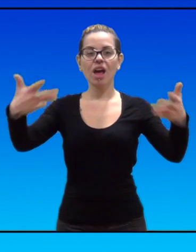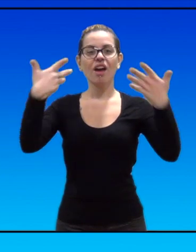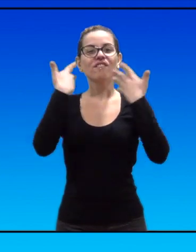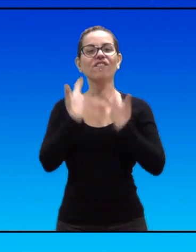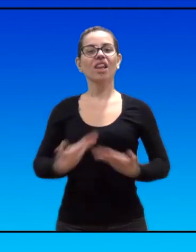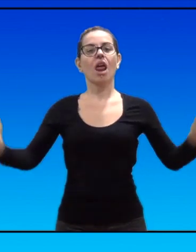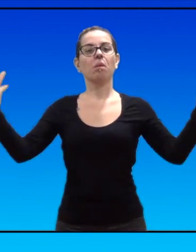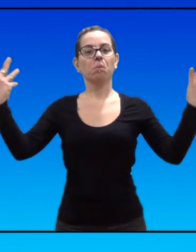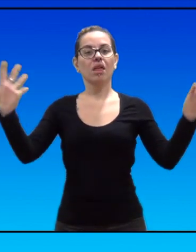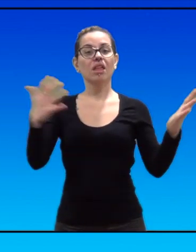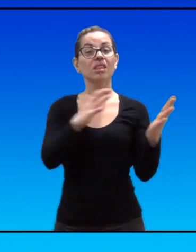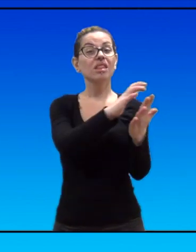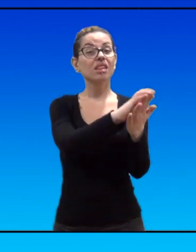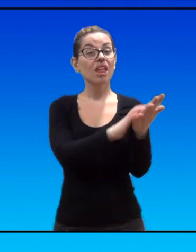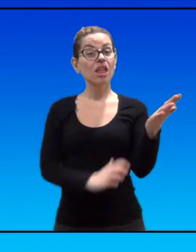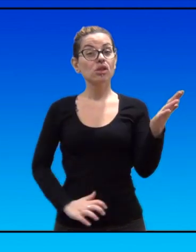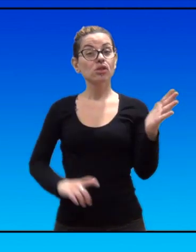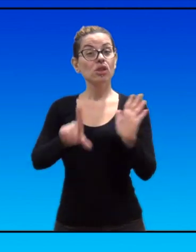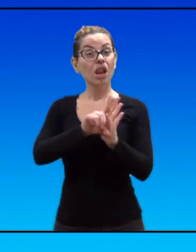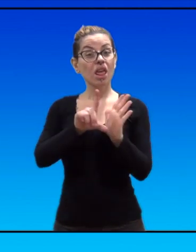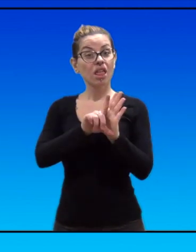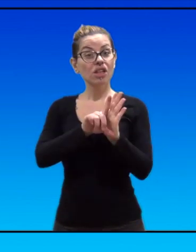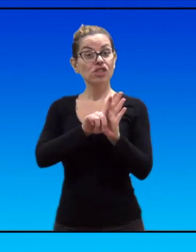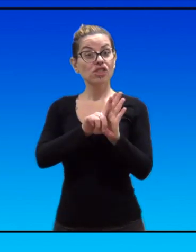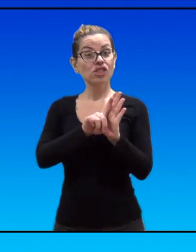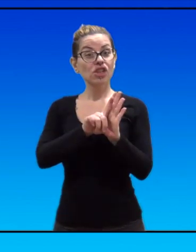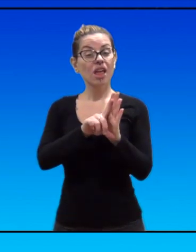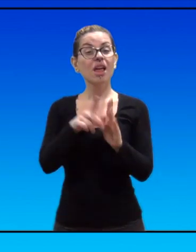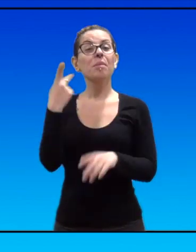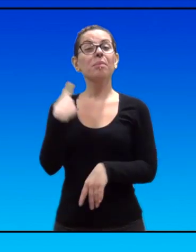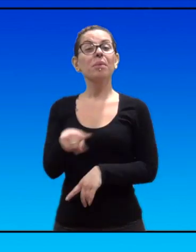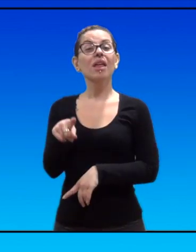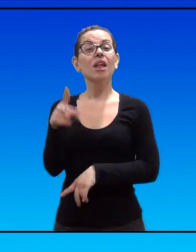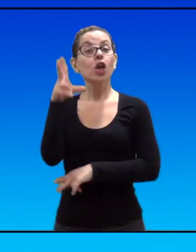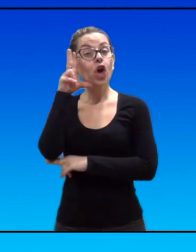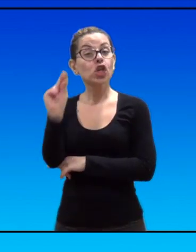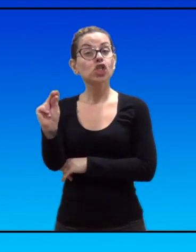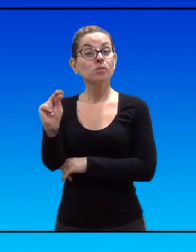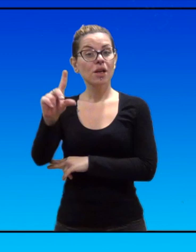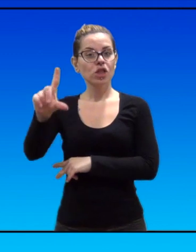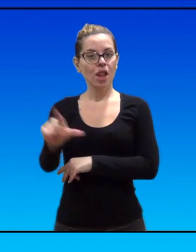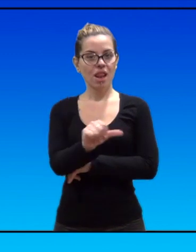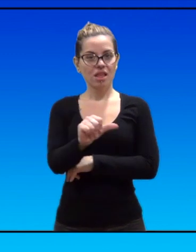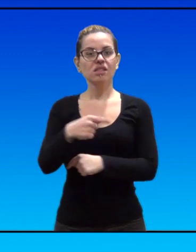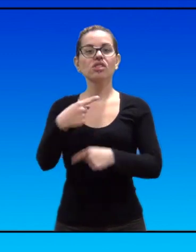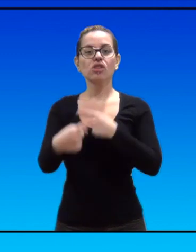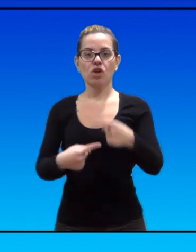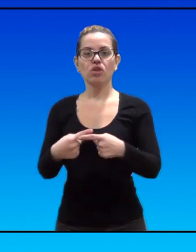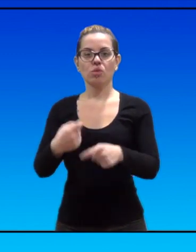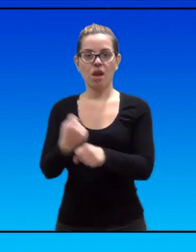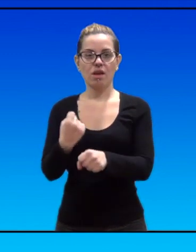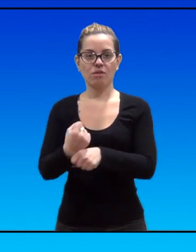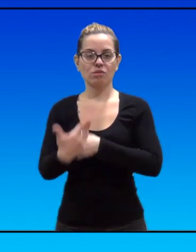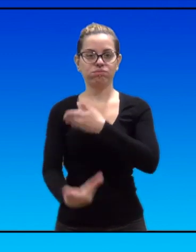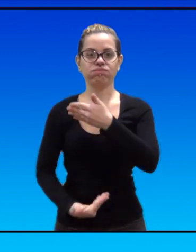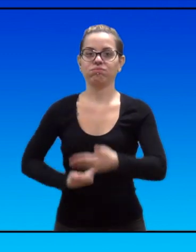che il Testo di Legge per il riconoscimento della LIS riprende il suo percorso